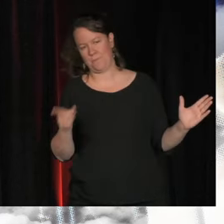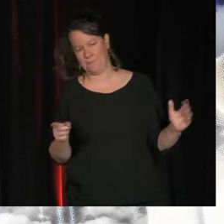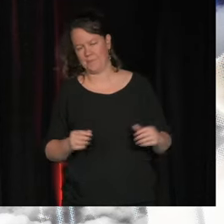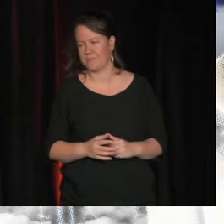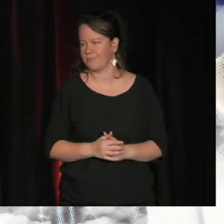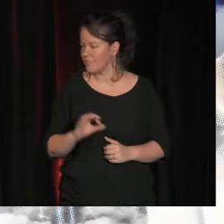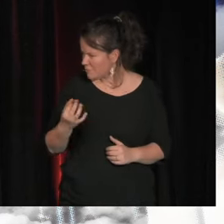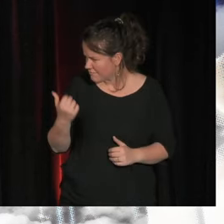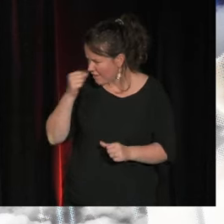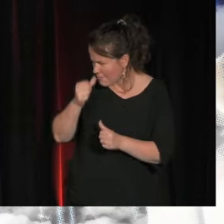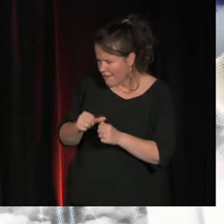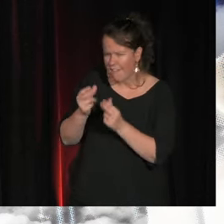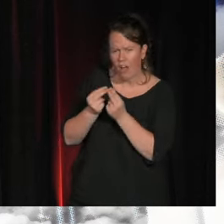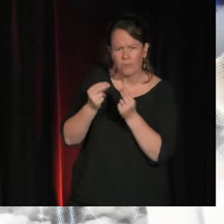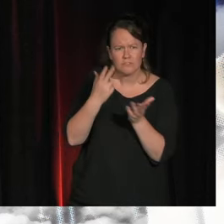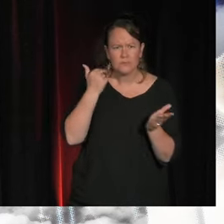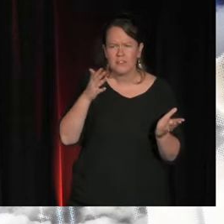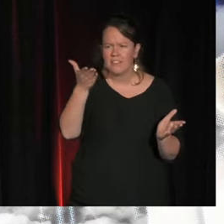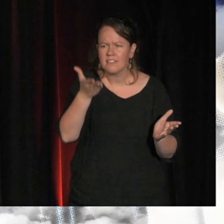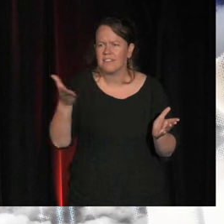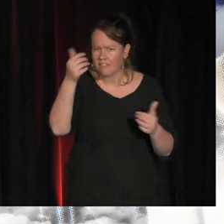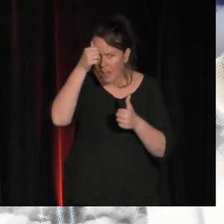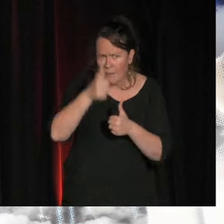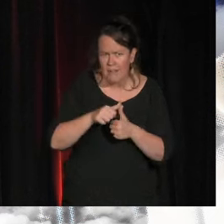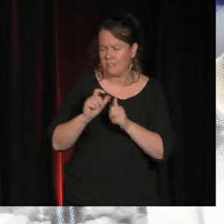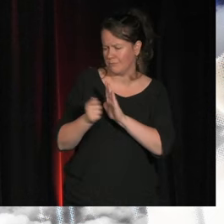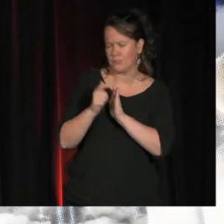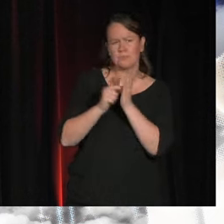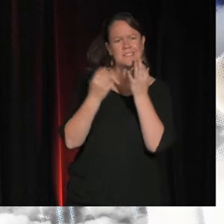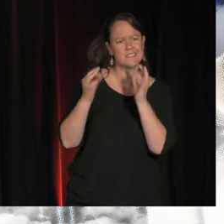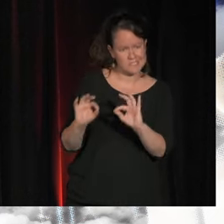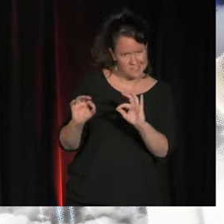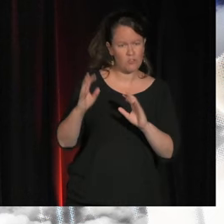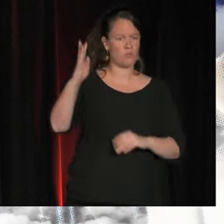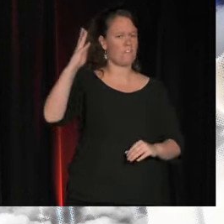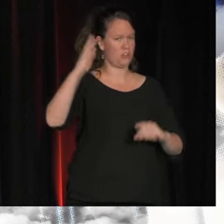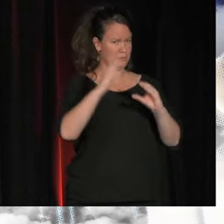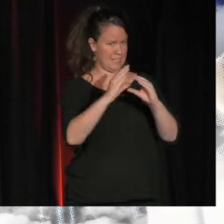Oui, tu avais l'anecdote, vous avez peut-être vu cette époque-là, c'était en 2010, c'était la BlizzCon 2010, il y avait une jeune femme